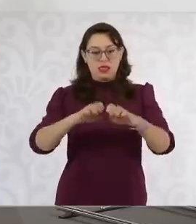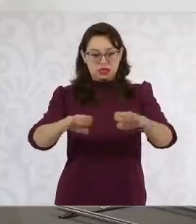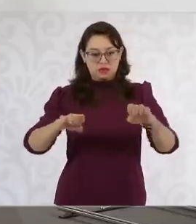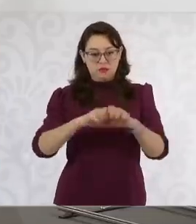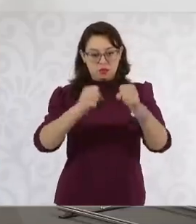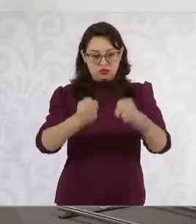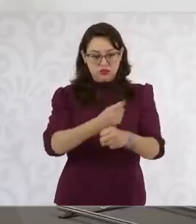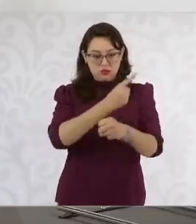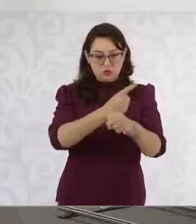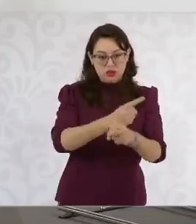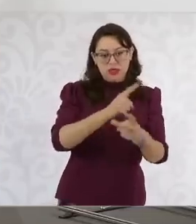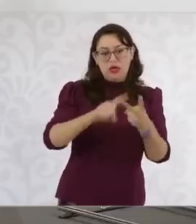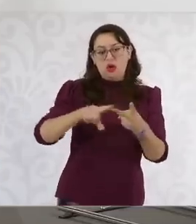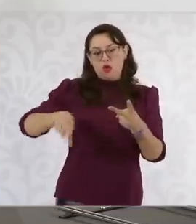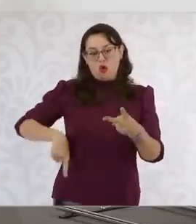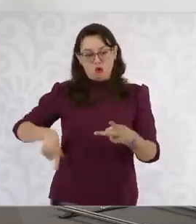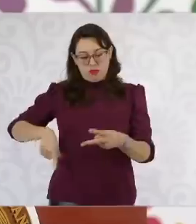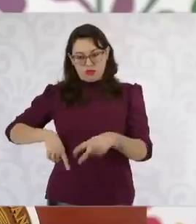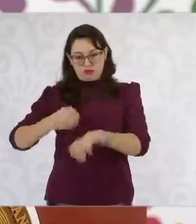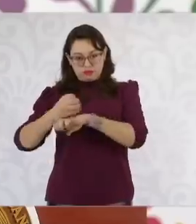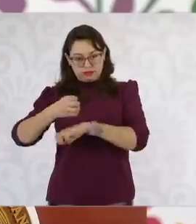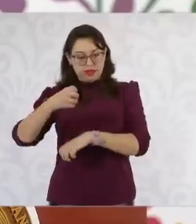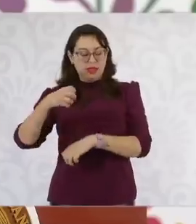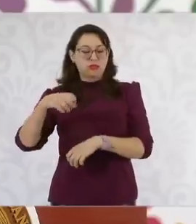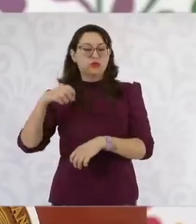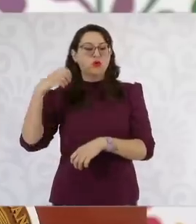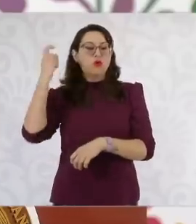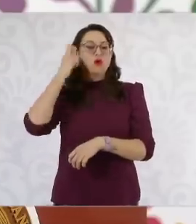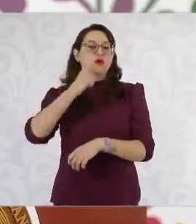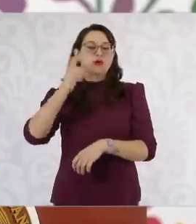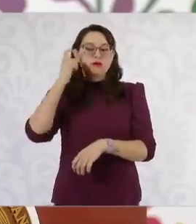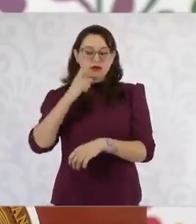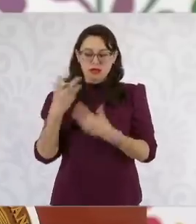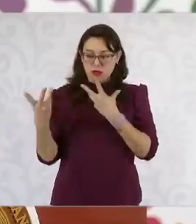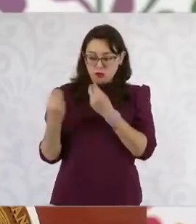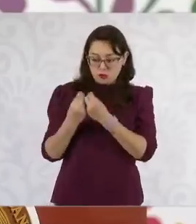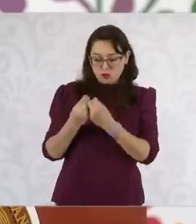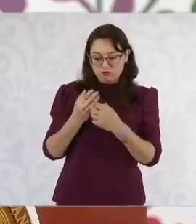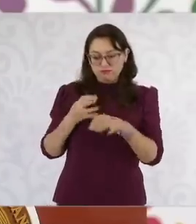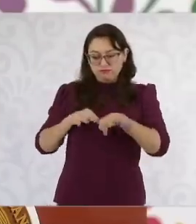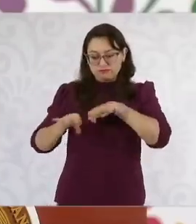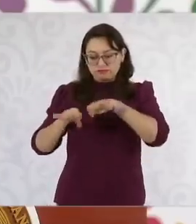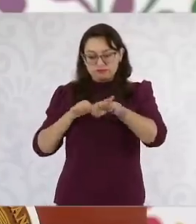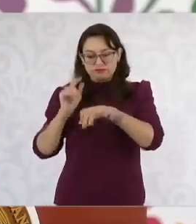y el gobierno del estado se detuvo a a David de Adrián n identificado como integrante de un grupo